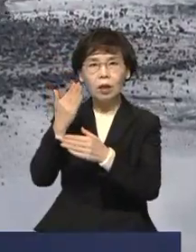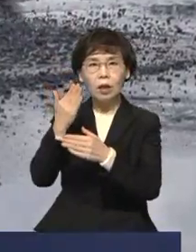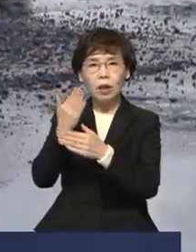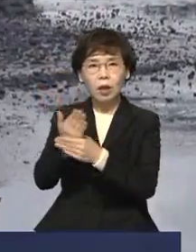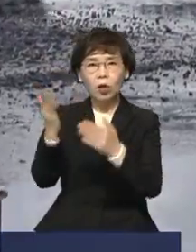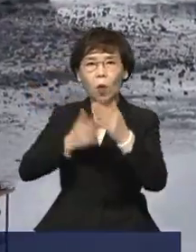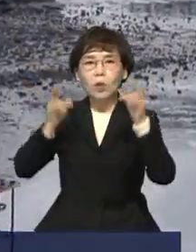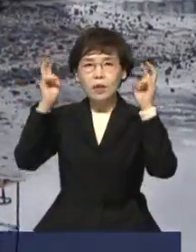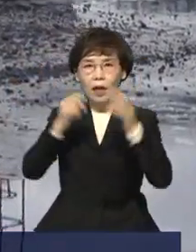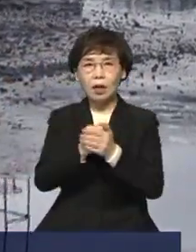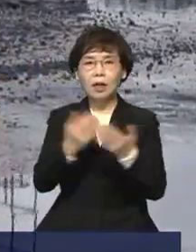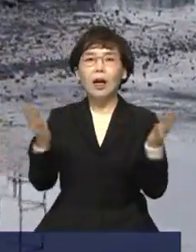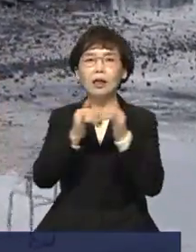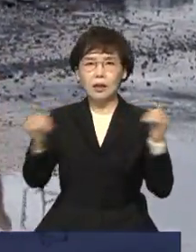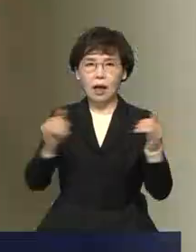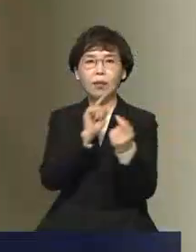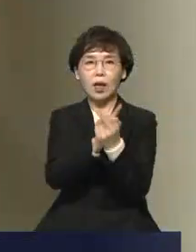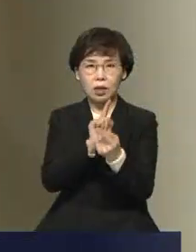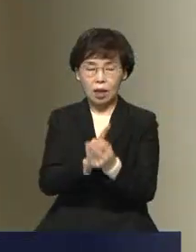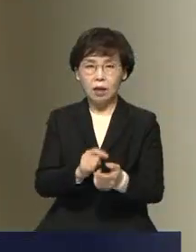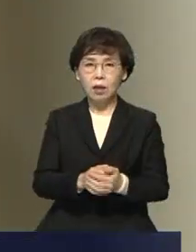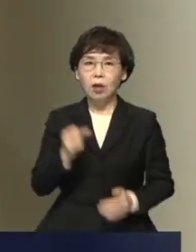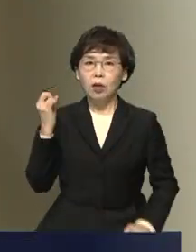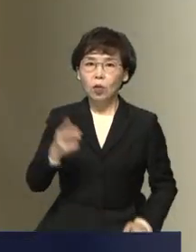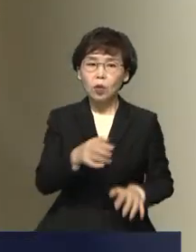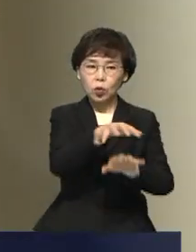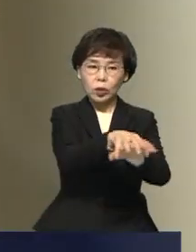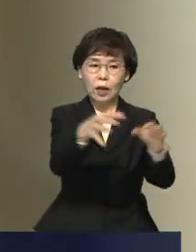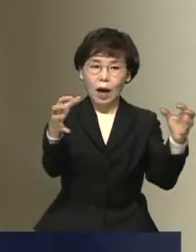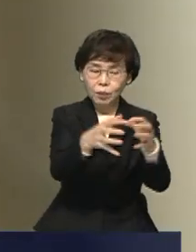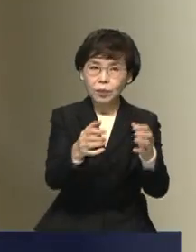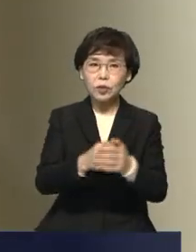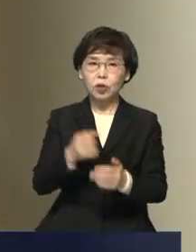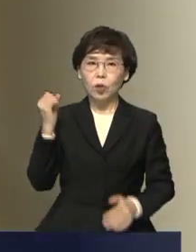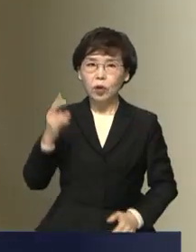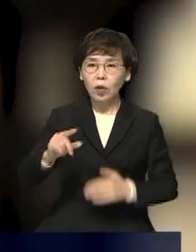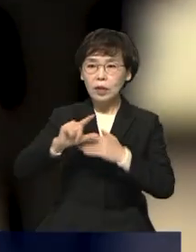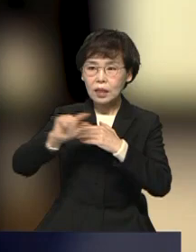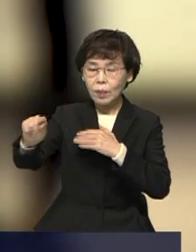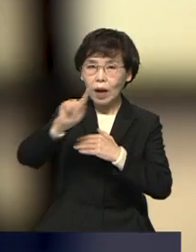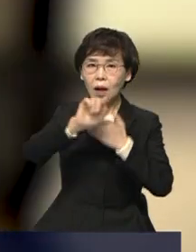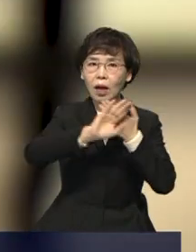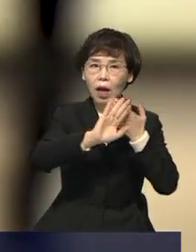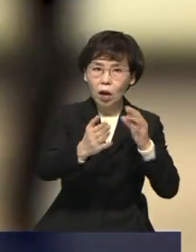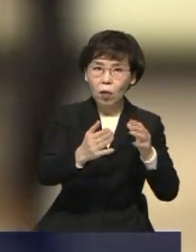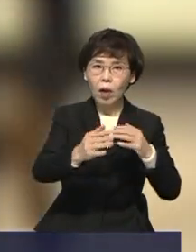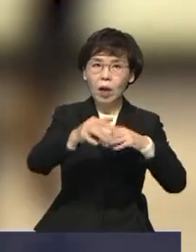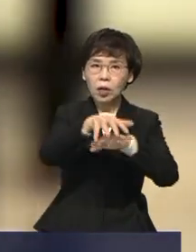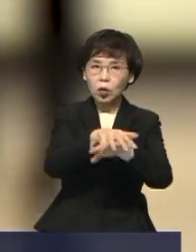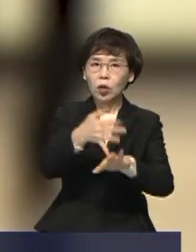이와 함께 조직 통합과 대부서와 지방 해외 조직 효율화 등으로 4,800여 명,